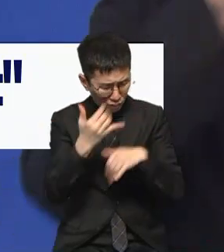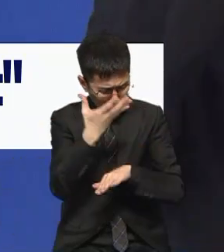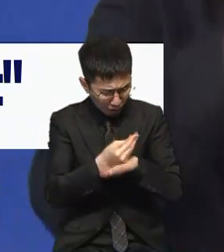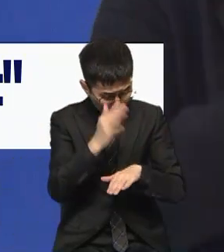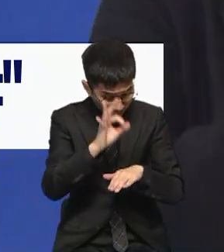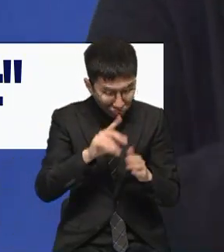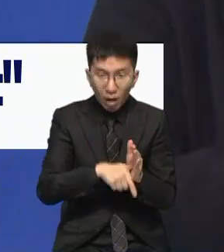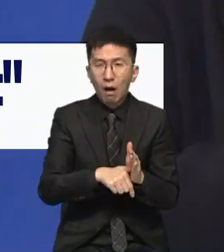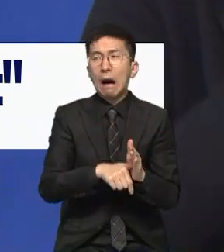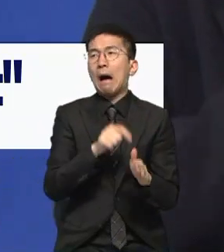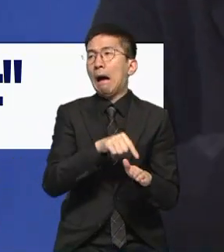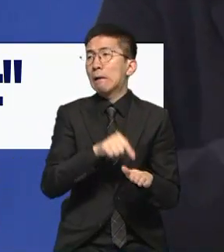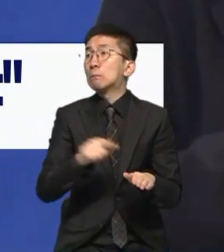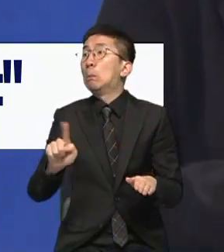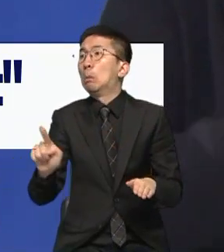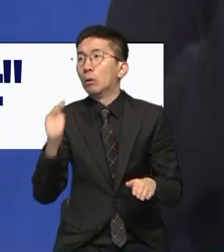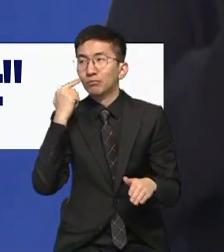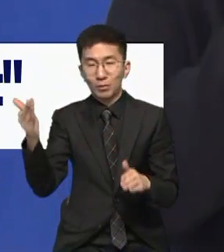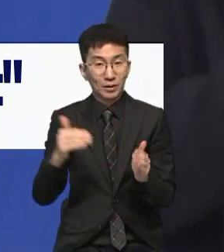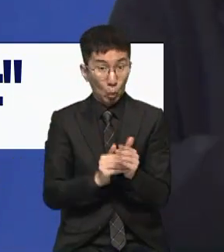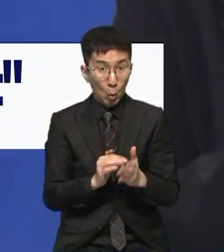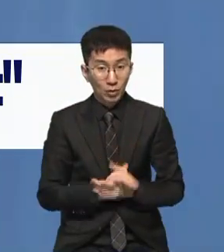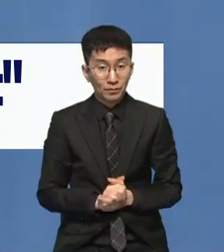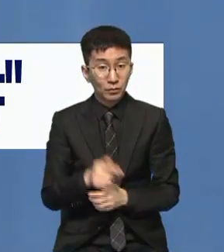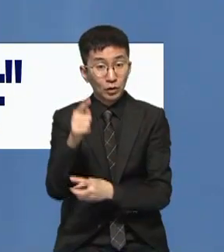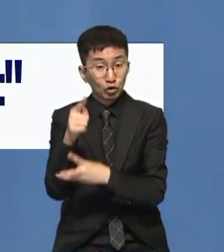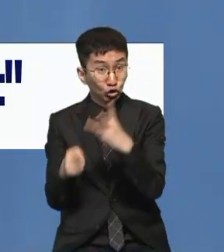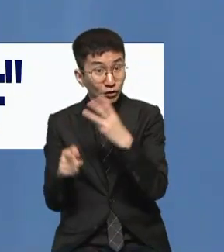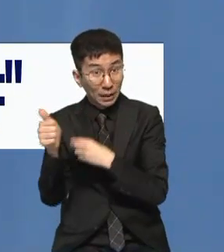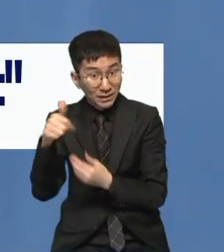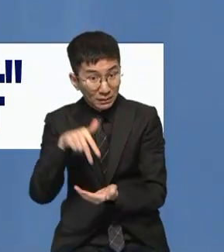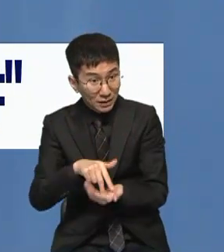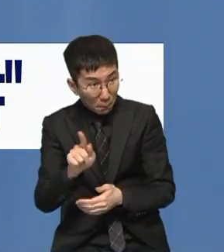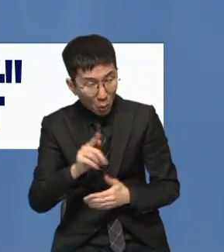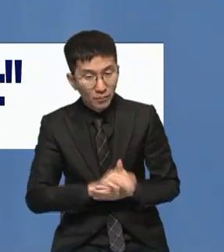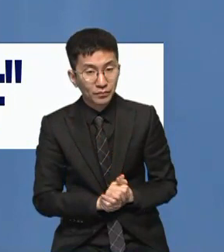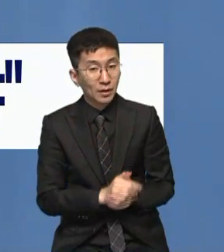측의 해명을 거듭 요구했고 국민의힘은 이 후보 배우자 김혜경 씨가 경기도